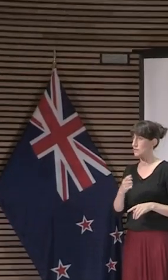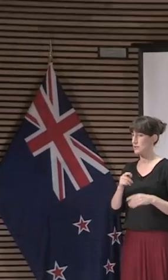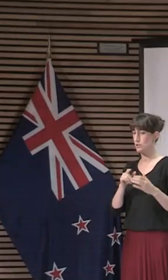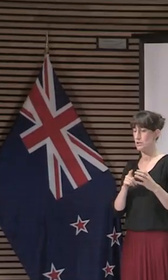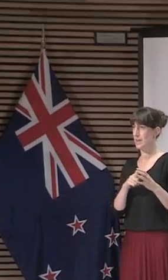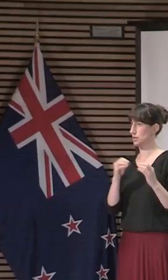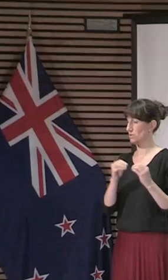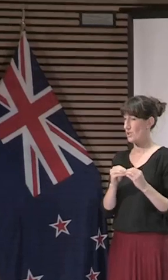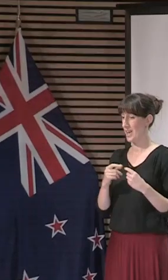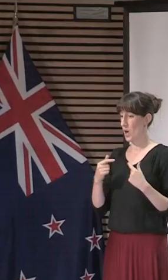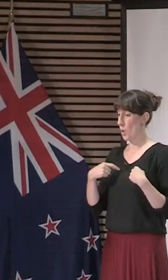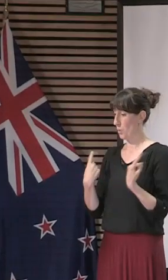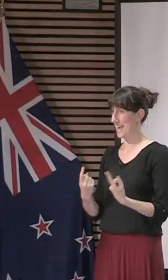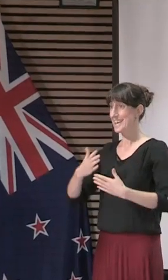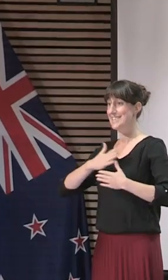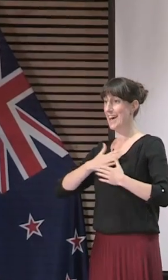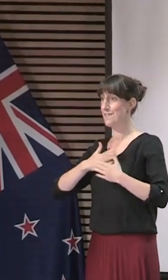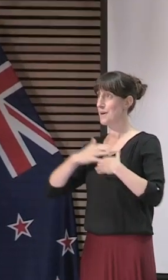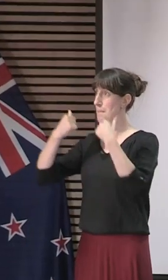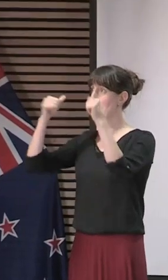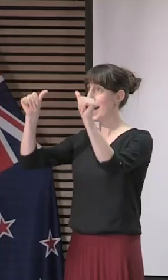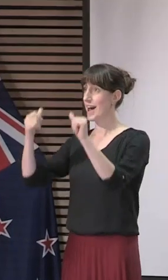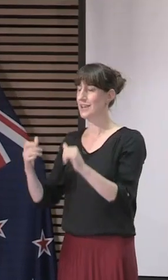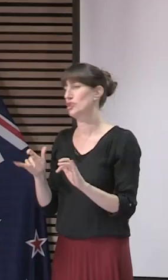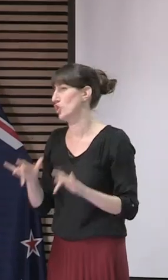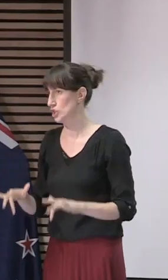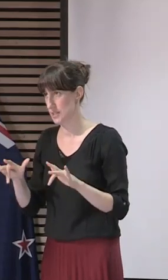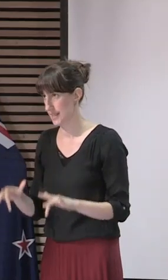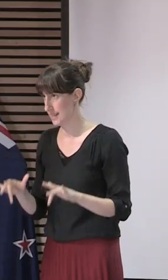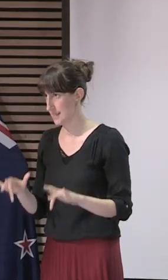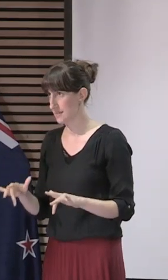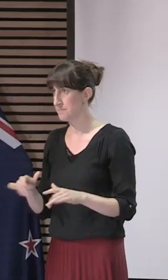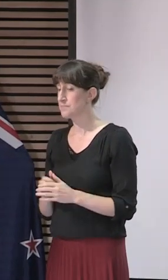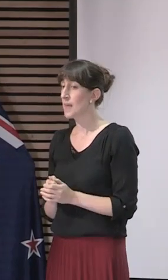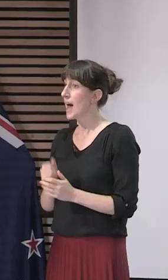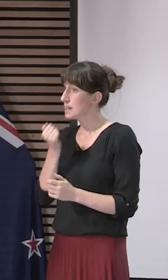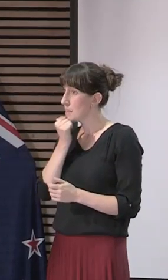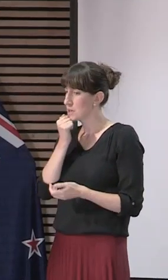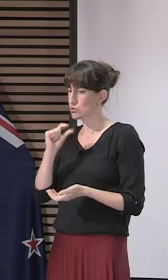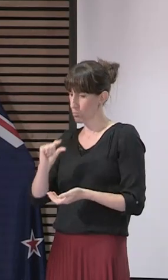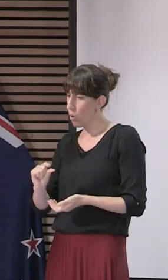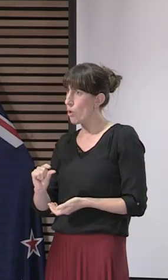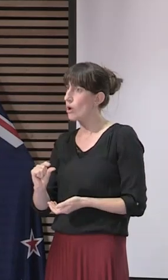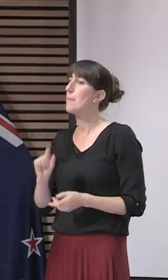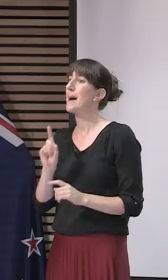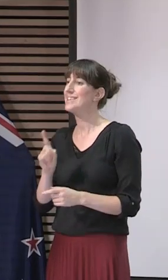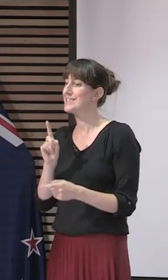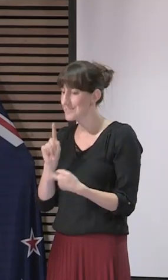Mena he mate manawa koe, waea mai ki to GP me te korero mo te whiwhi i te whakamatautau